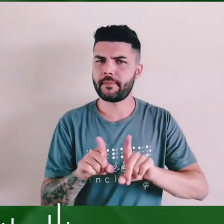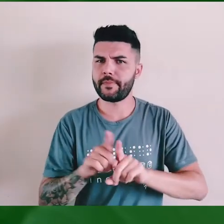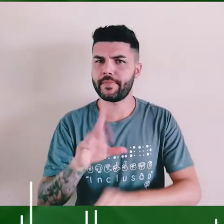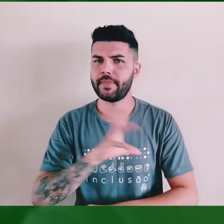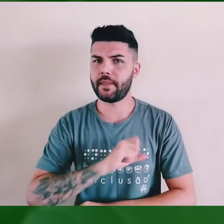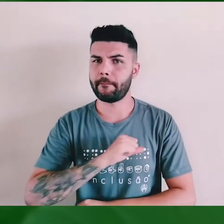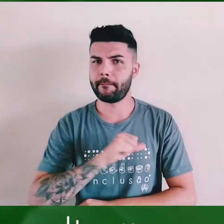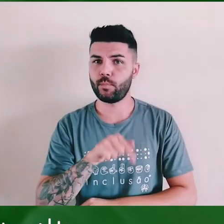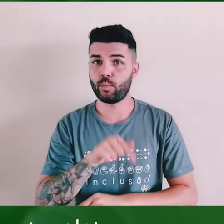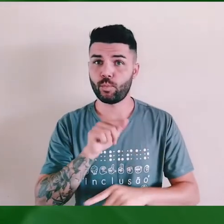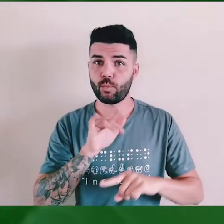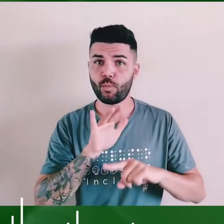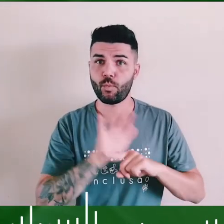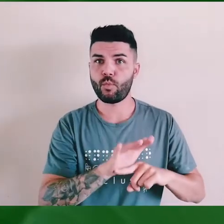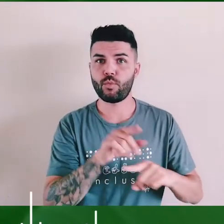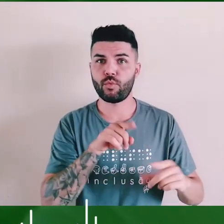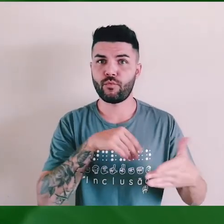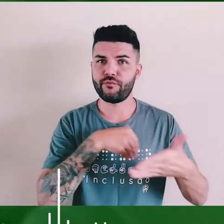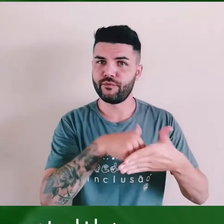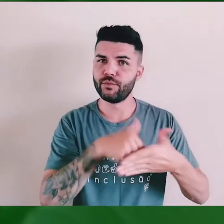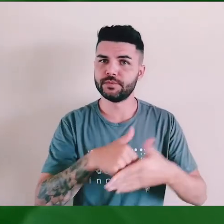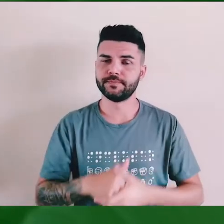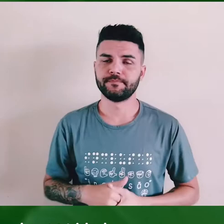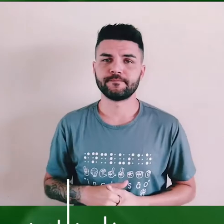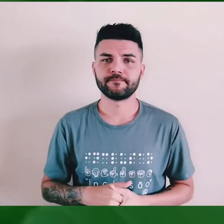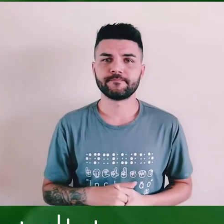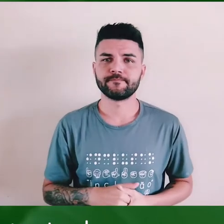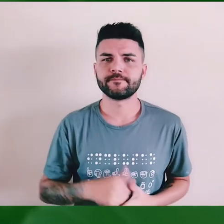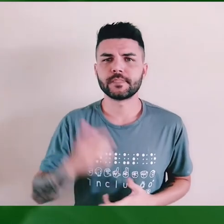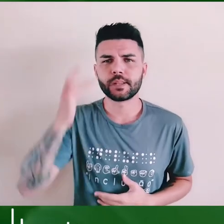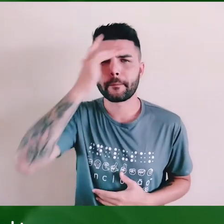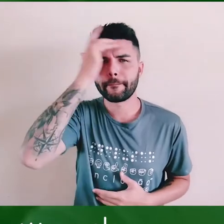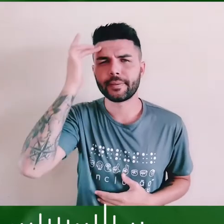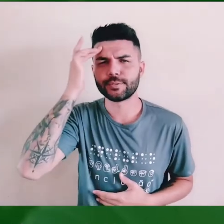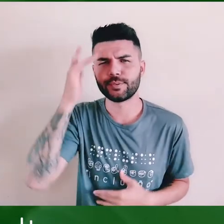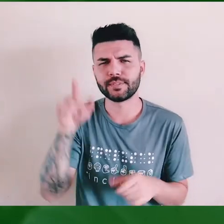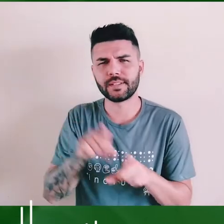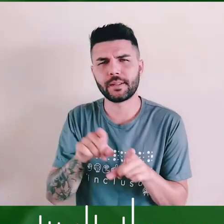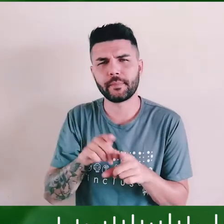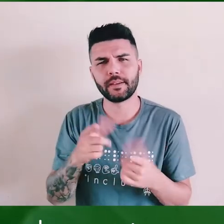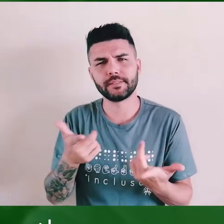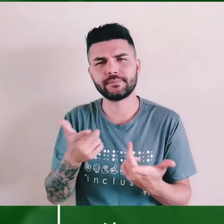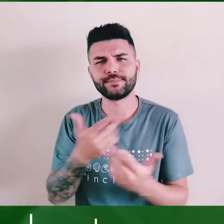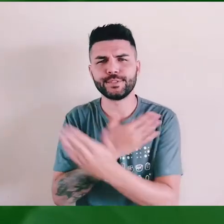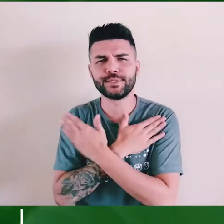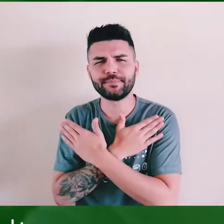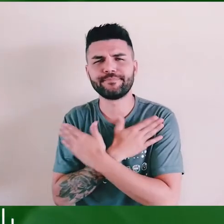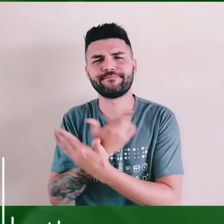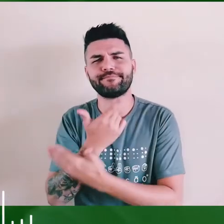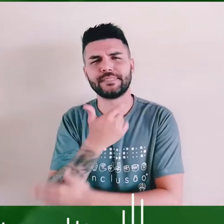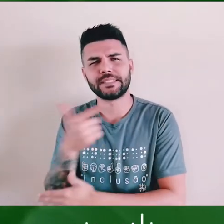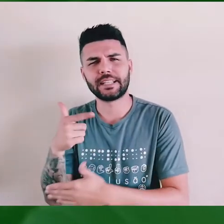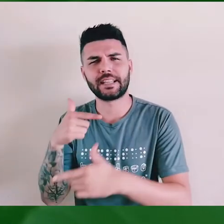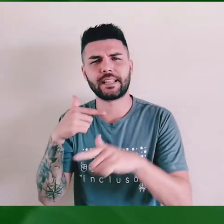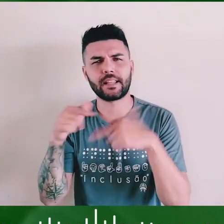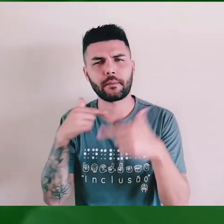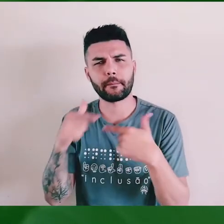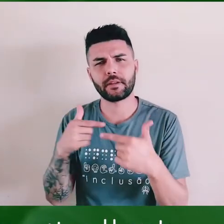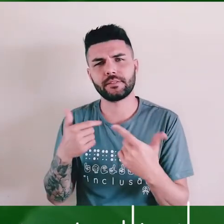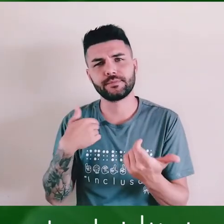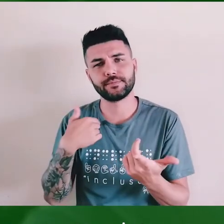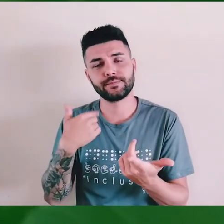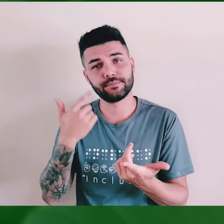as próprias pessoas não tem essa... as próprias pessoas ficarão desempregadas e com dificuldade